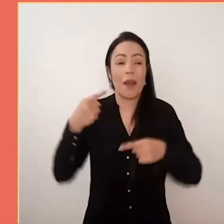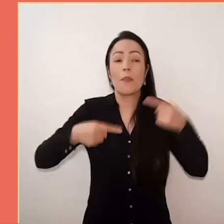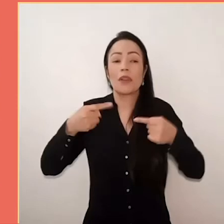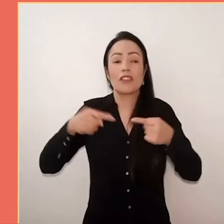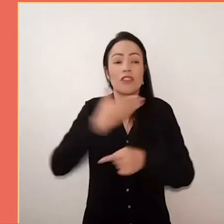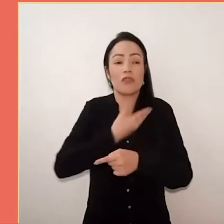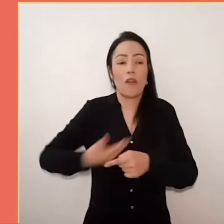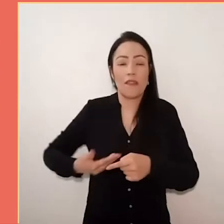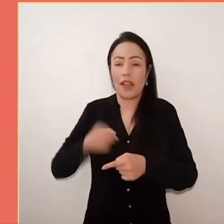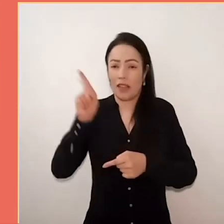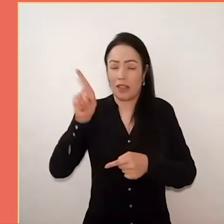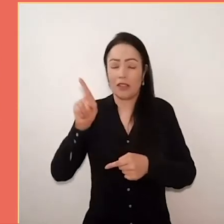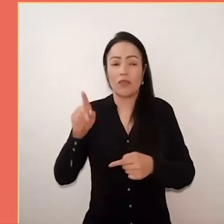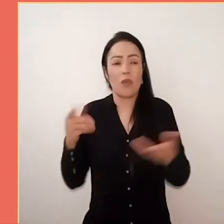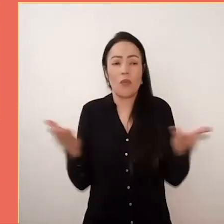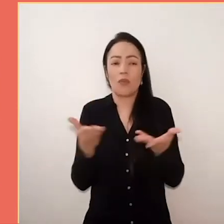foi ligado na minha memória